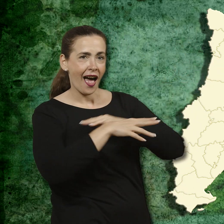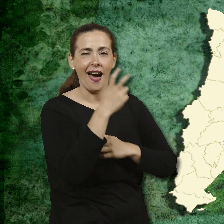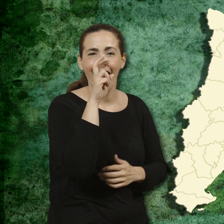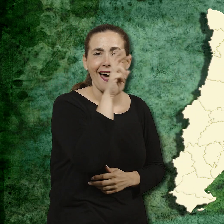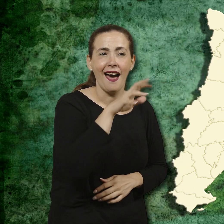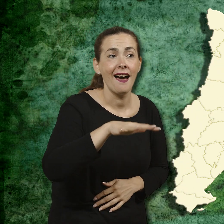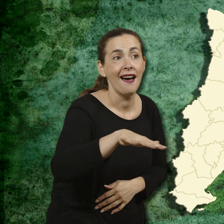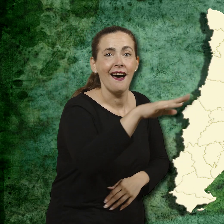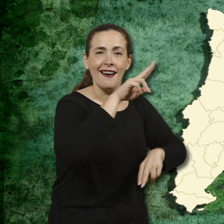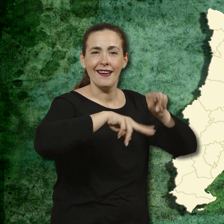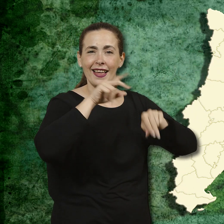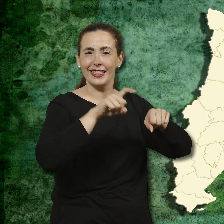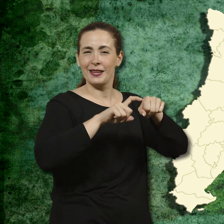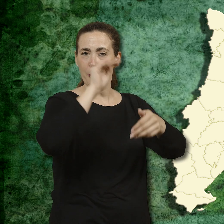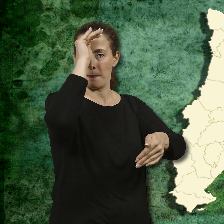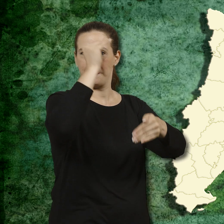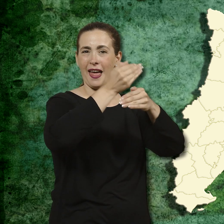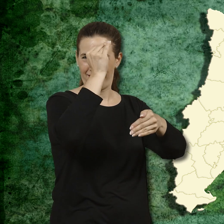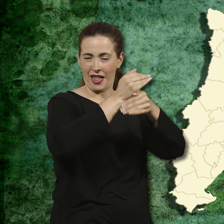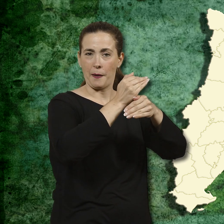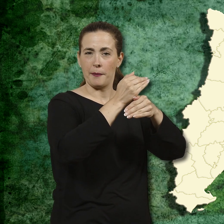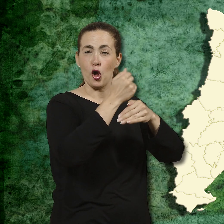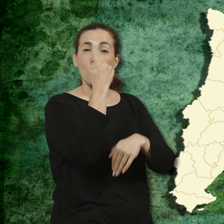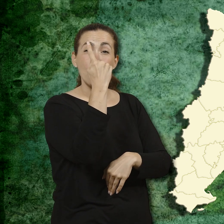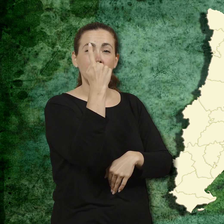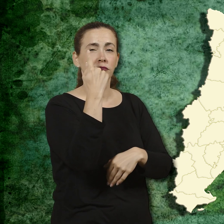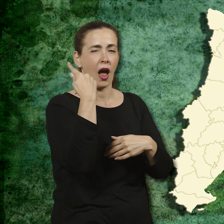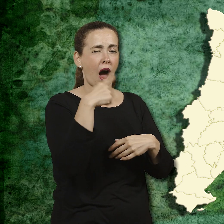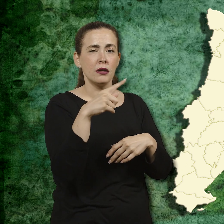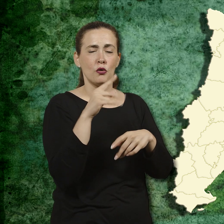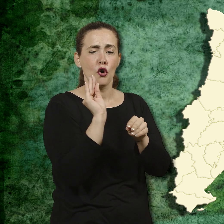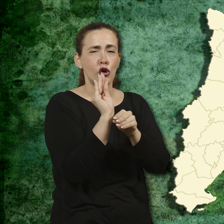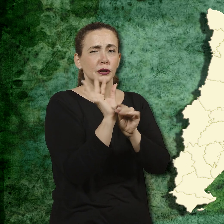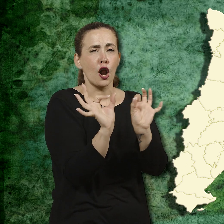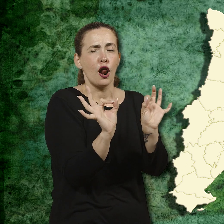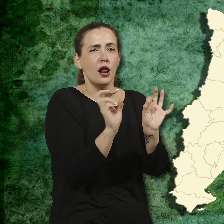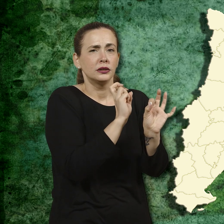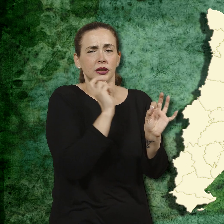una de les construccions medievals més ben conservades del país,